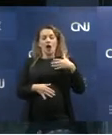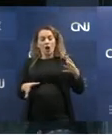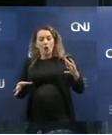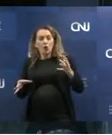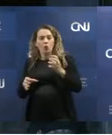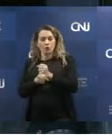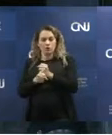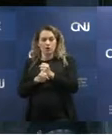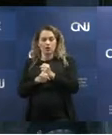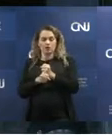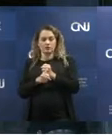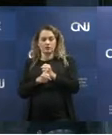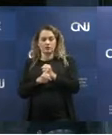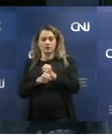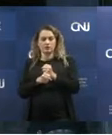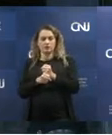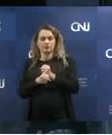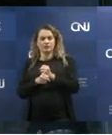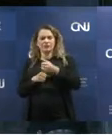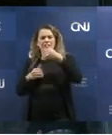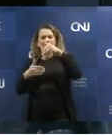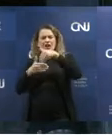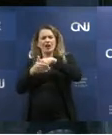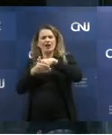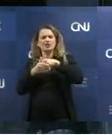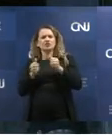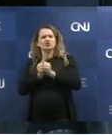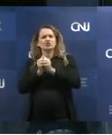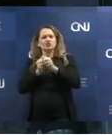o eleitoral com as suas varas de origem Impressiona muito